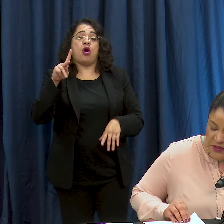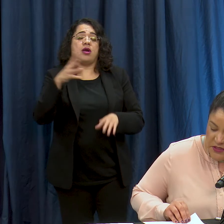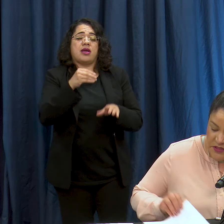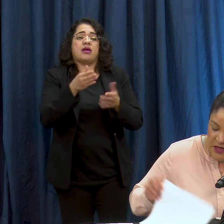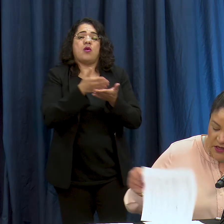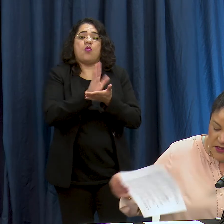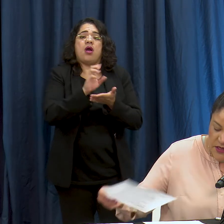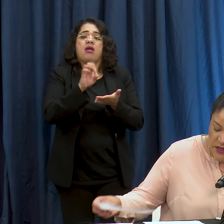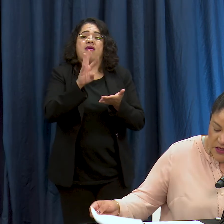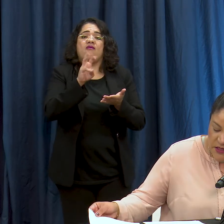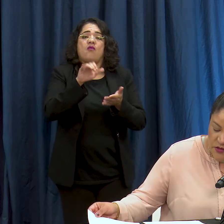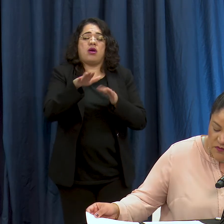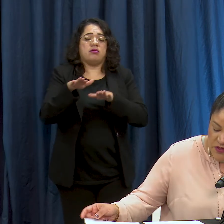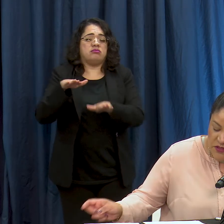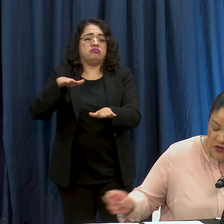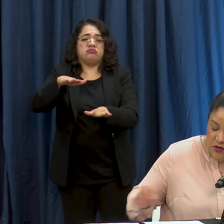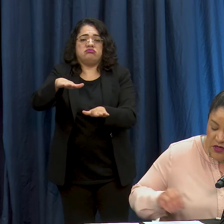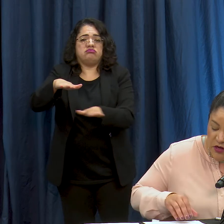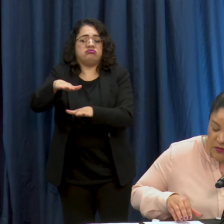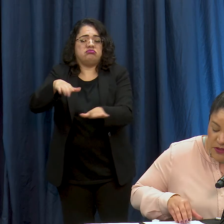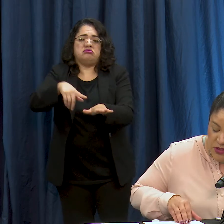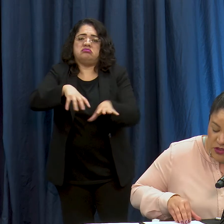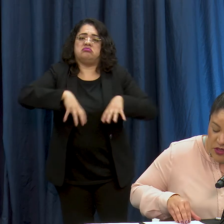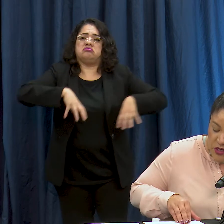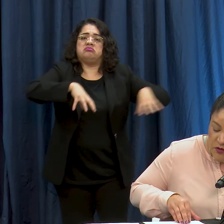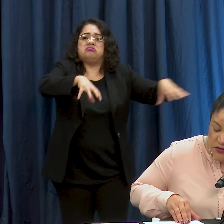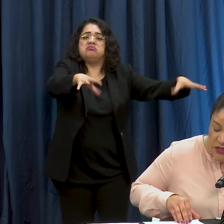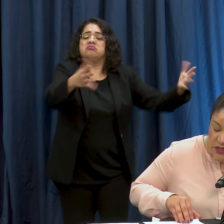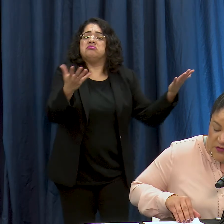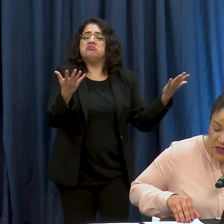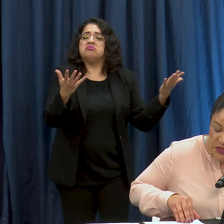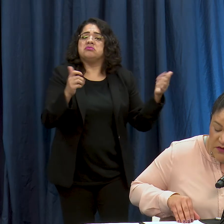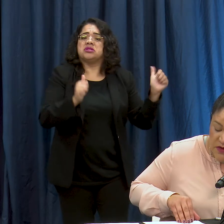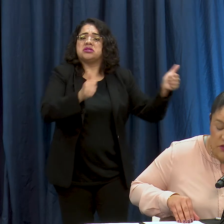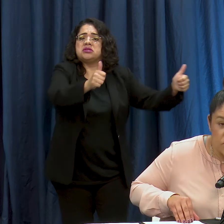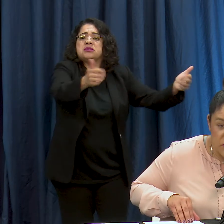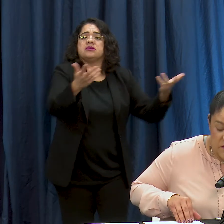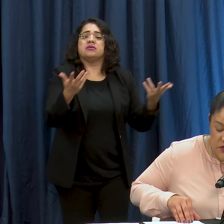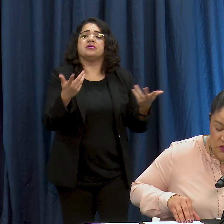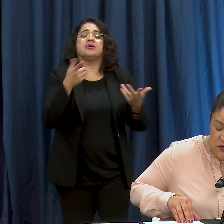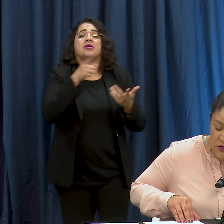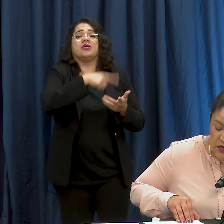ciencia y su inversion in Long Beach ustedes Brinton Valeo so servicios a